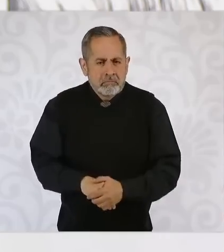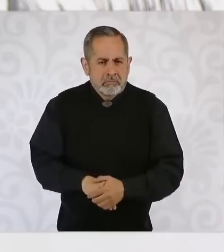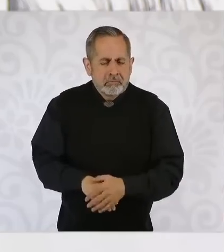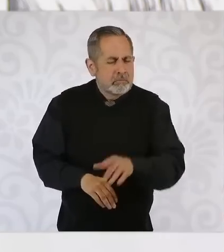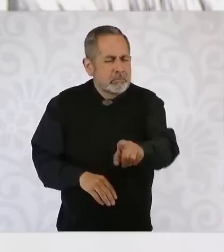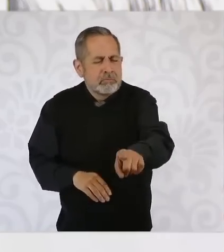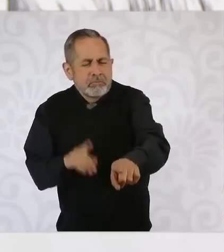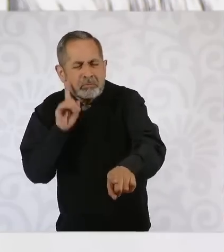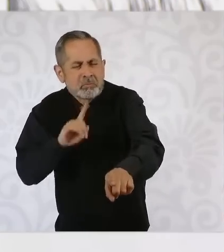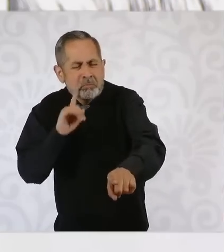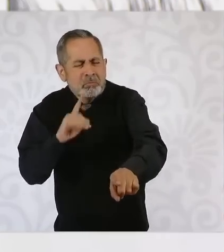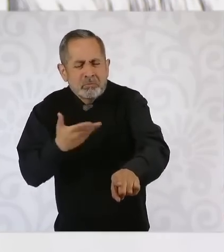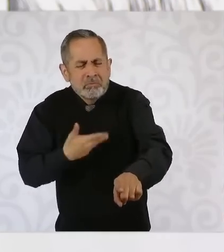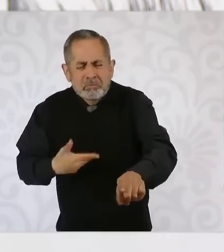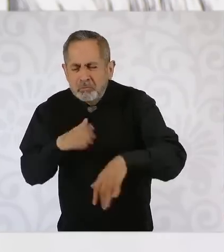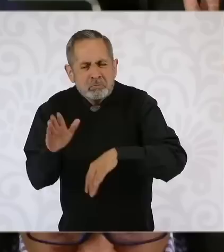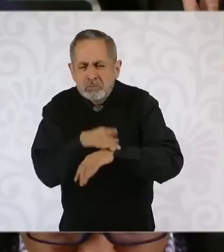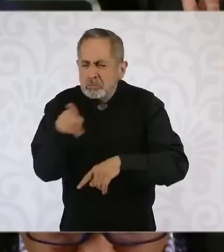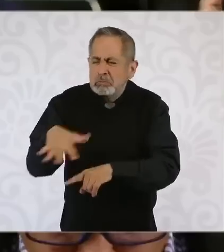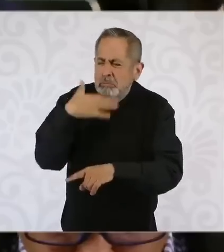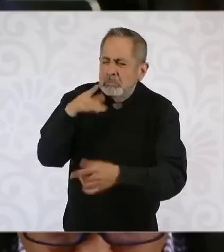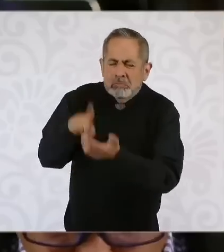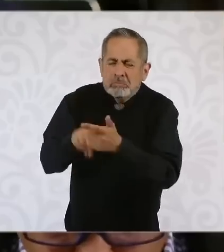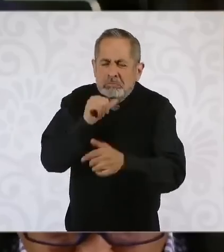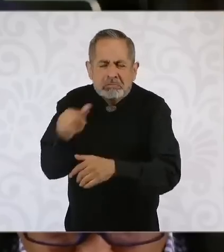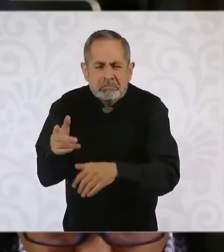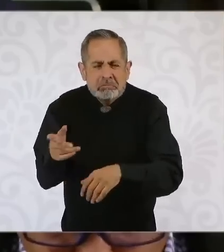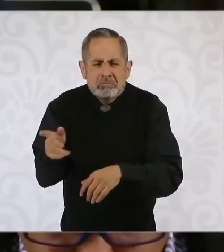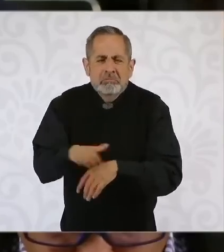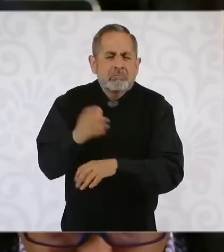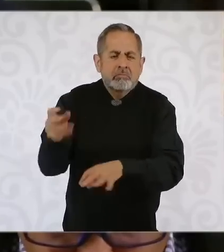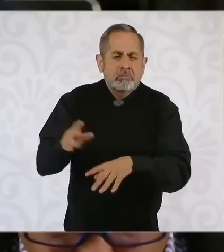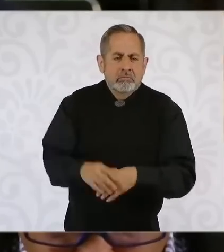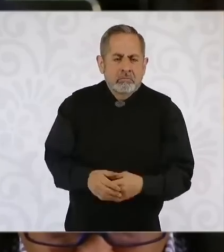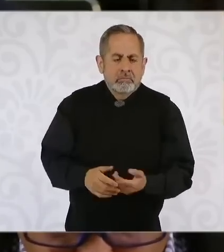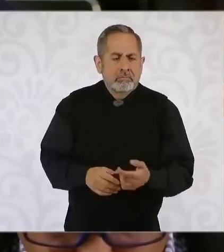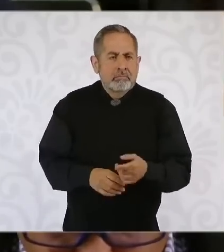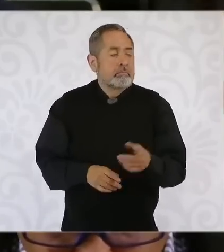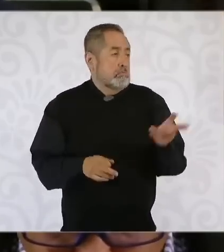en esta mujer bueno primero porque no se le ha investigado y no es el amiguismo eh Bueno es que